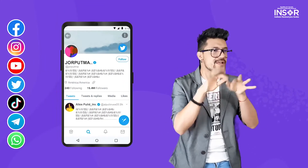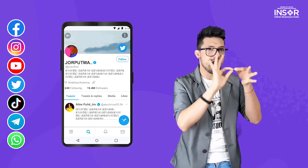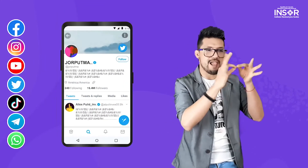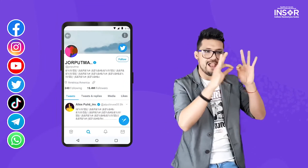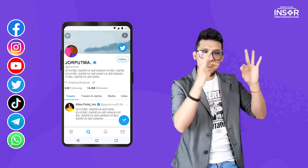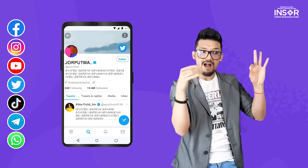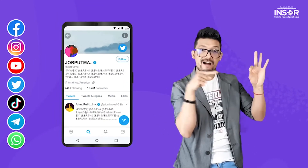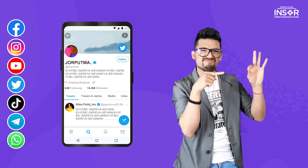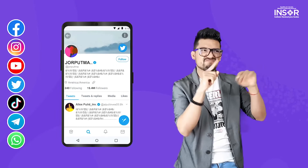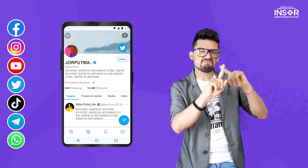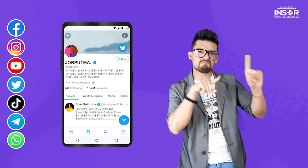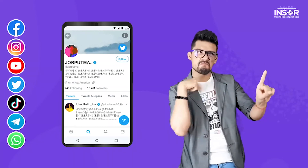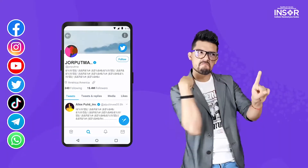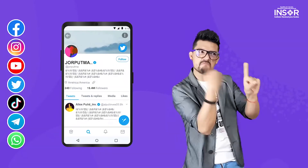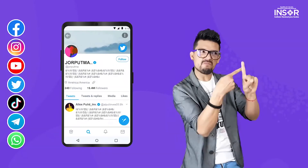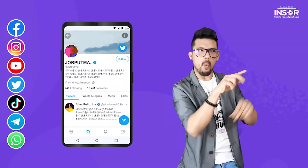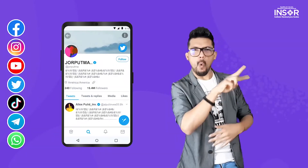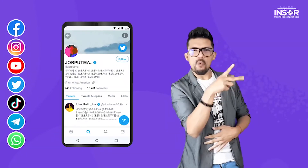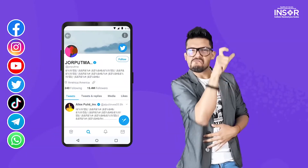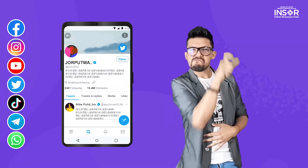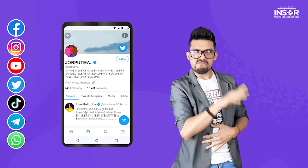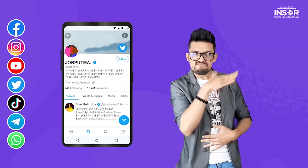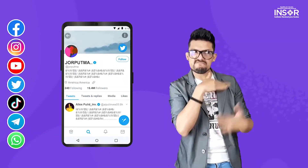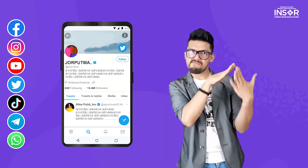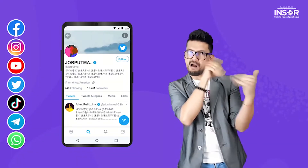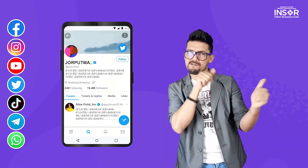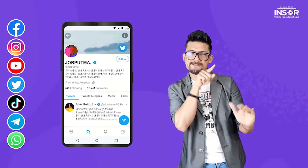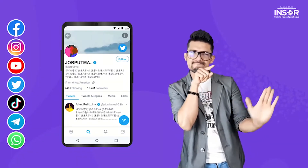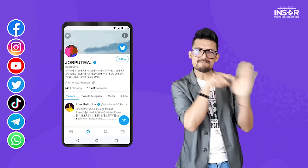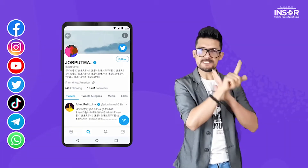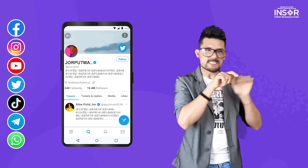no pueden escribir amenazas violentas contra una persona o un grupo de personas,